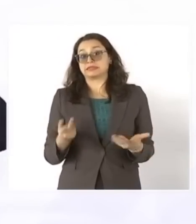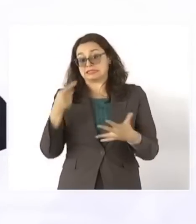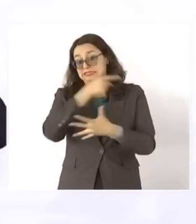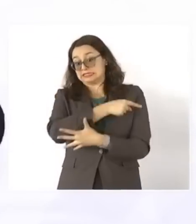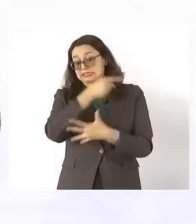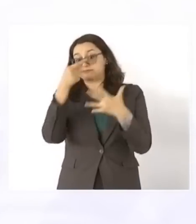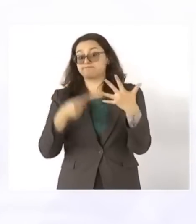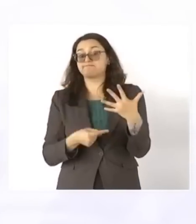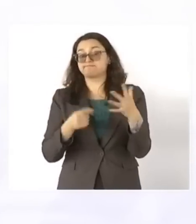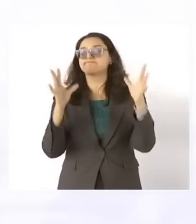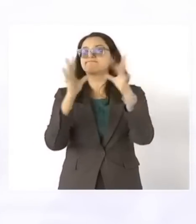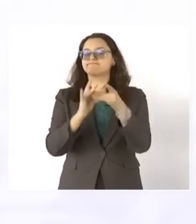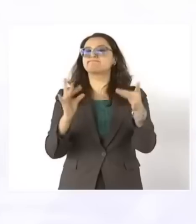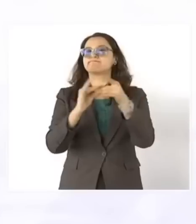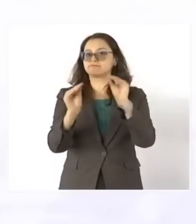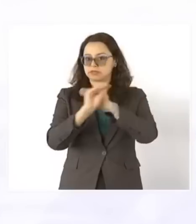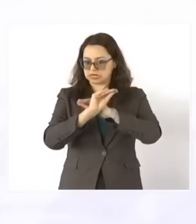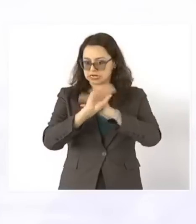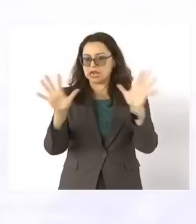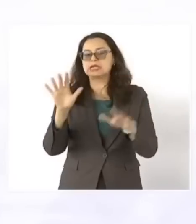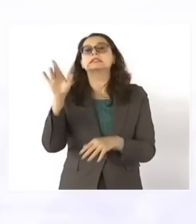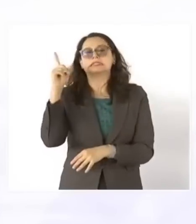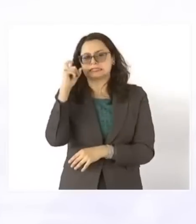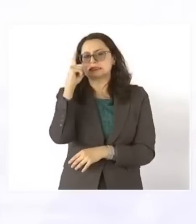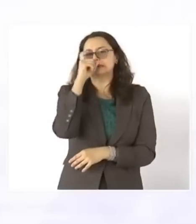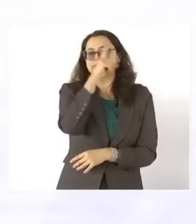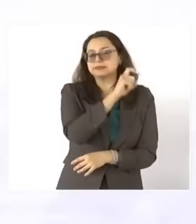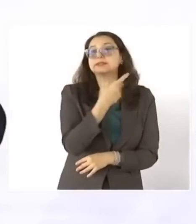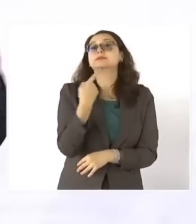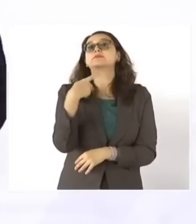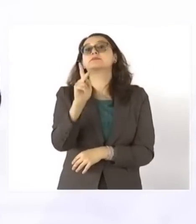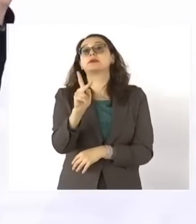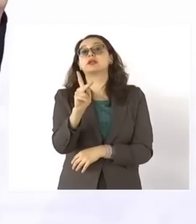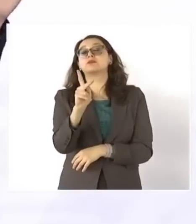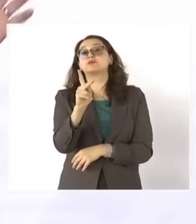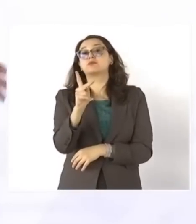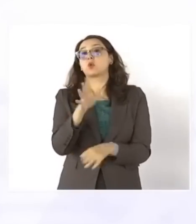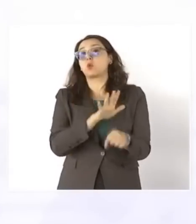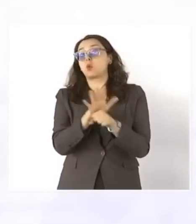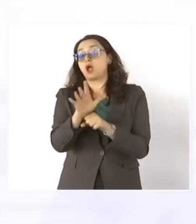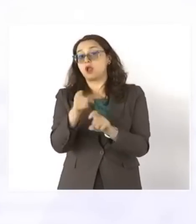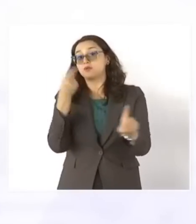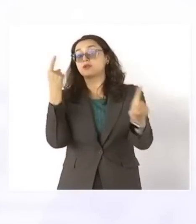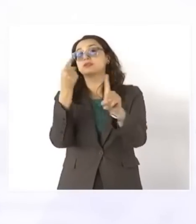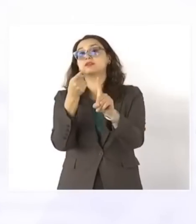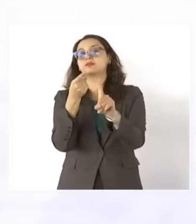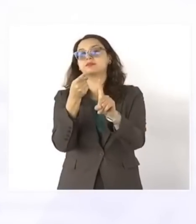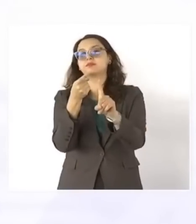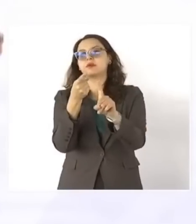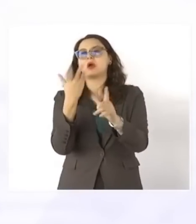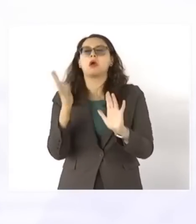claras ambiciosas pero que tienen el objetivo de no solo quedarnos en la presentación global